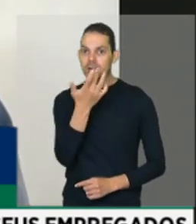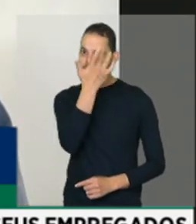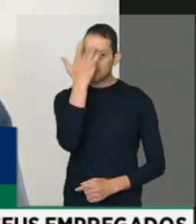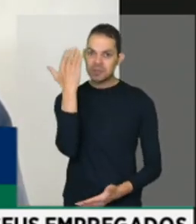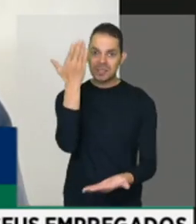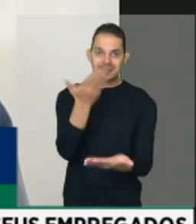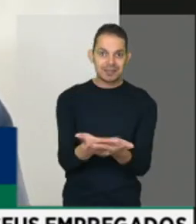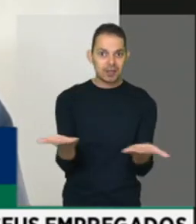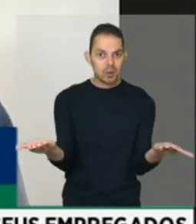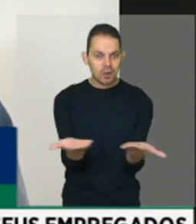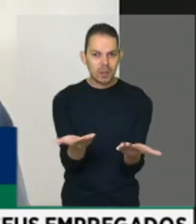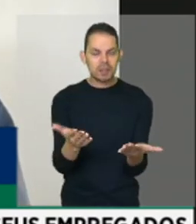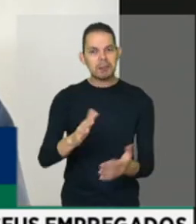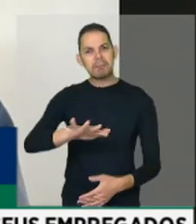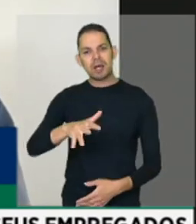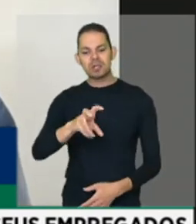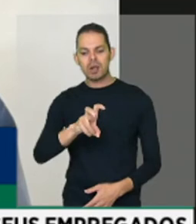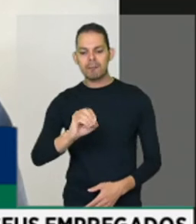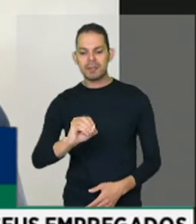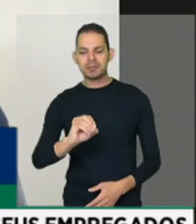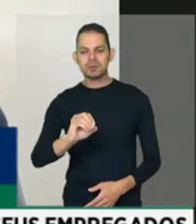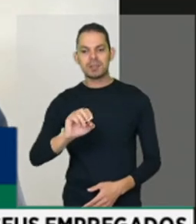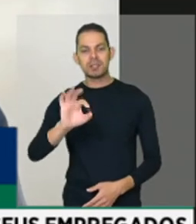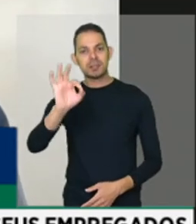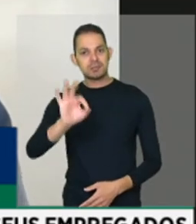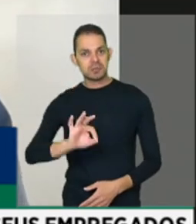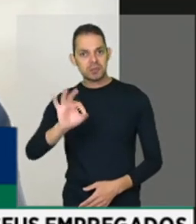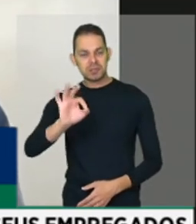AGORA. EM TORNO DE 50% SÓ DAQUILO QUE FOI DISTRIBUÍDO. ENTÃO OS EMPRESÁRIOS QUE